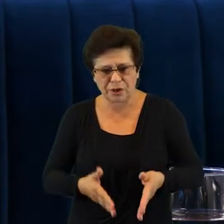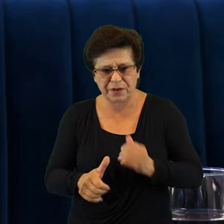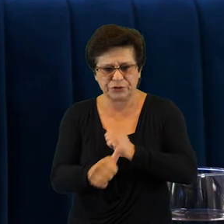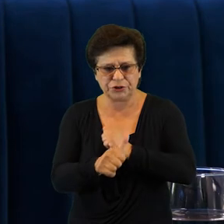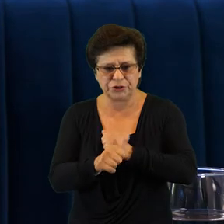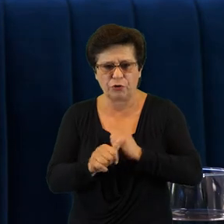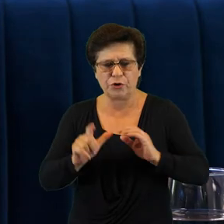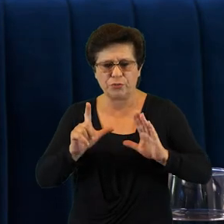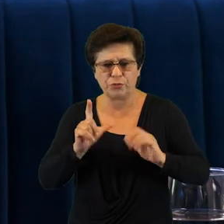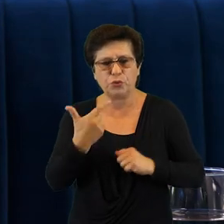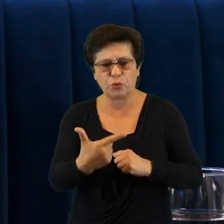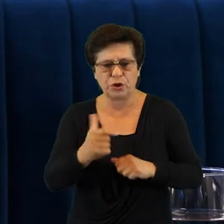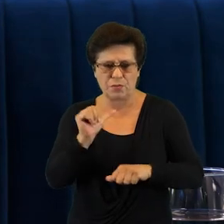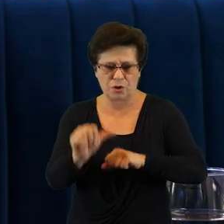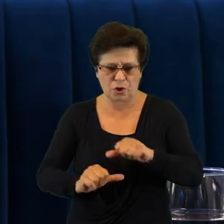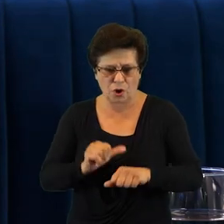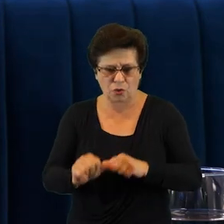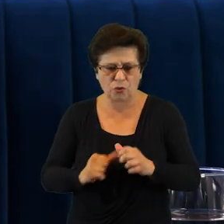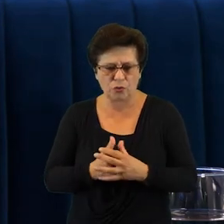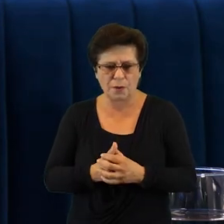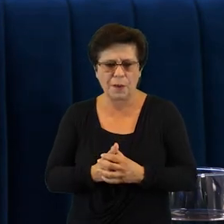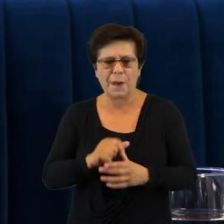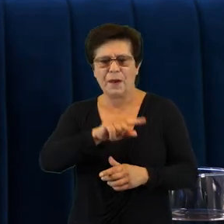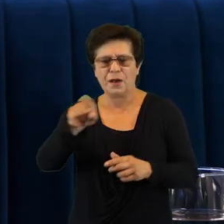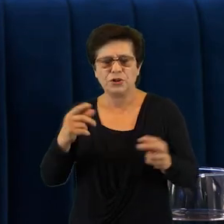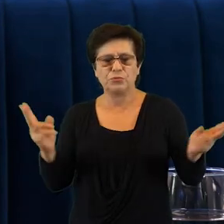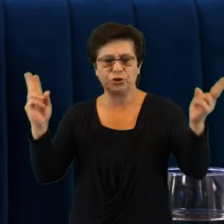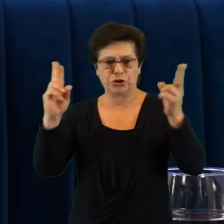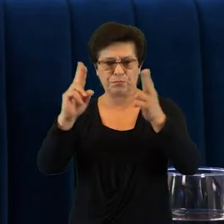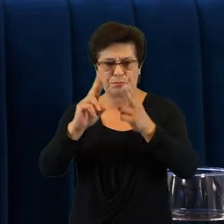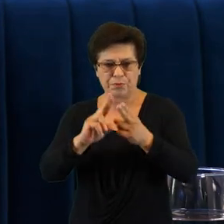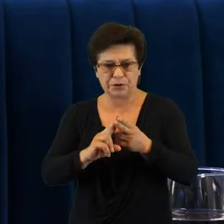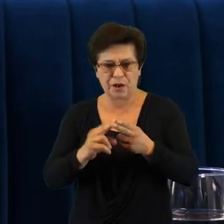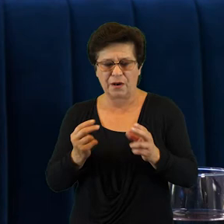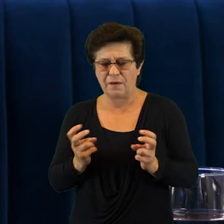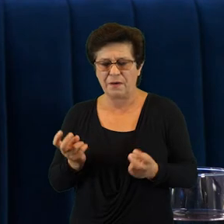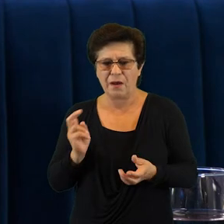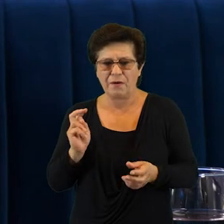piękny dzień wstawał, mroźny i słoneczny. I wsiadają do autokaru przed Domem Literatury